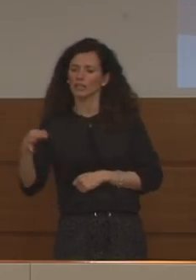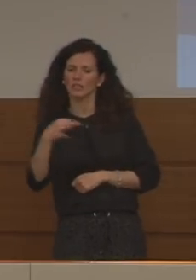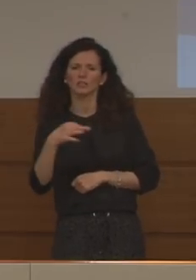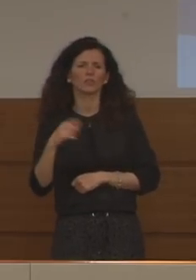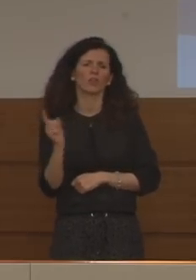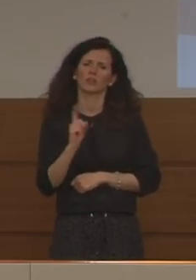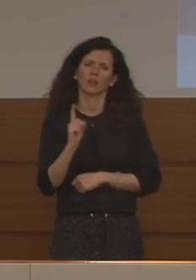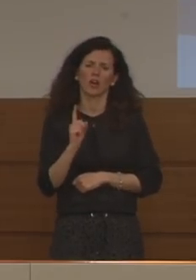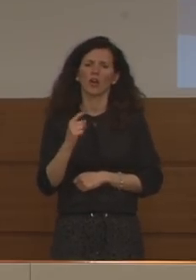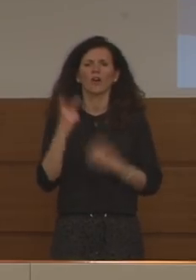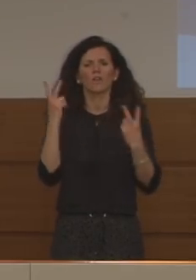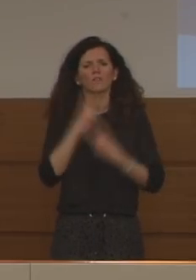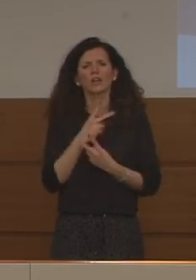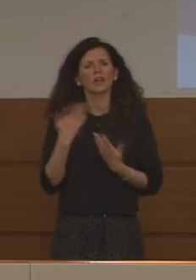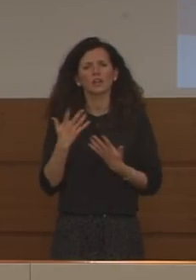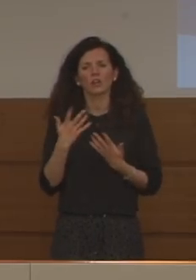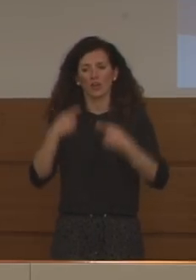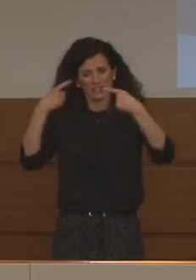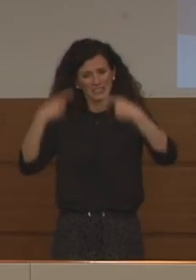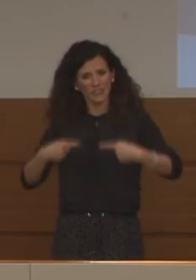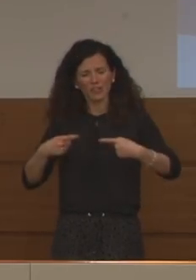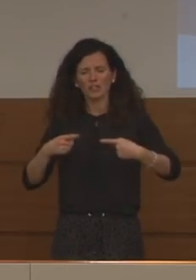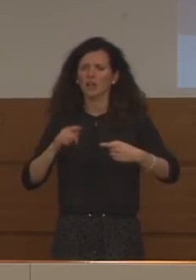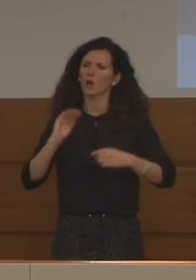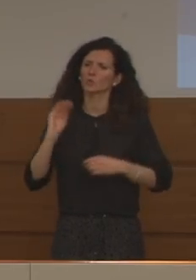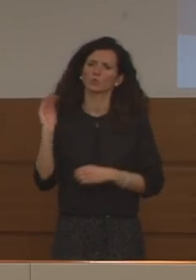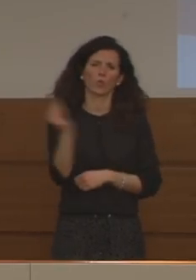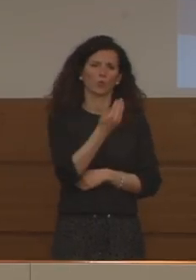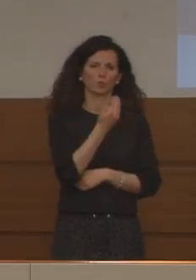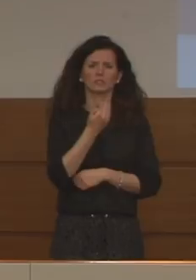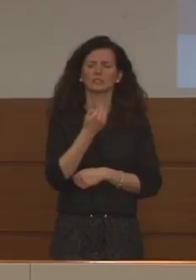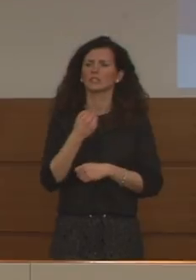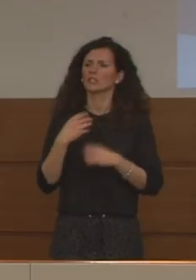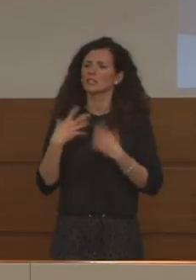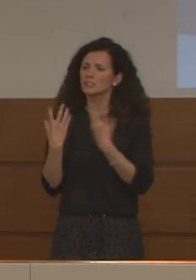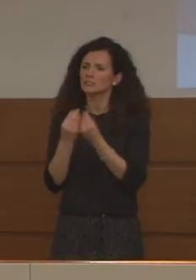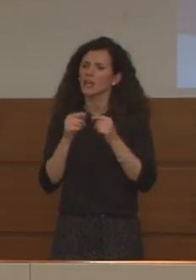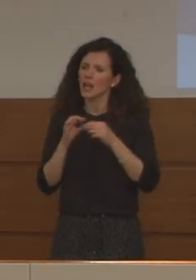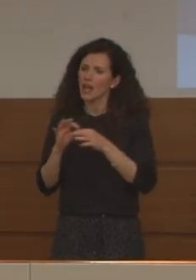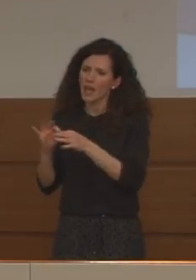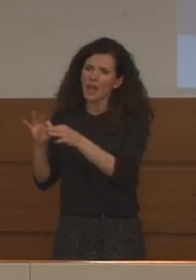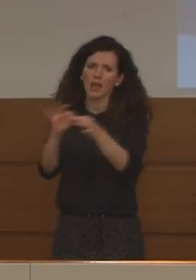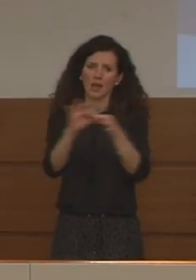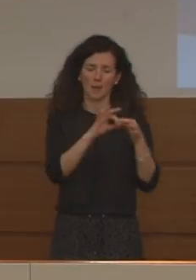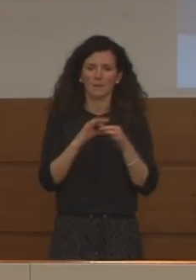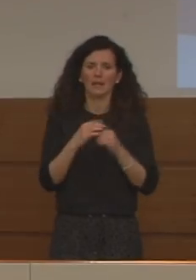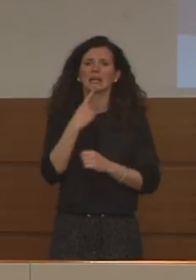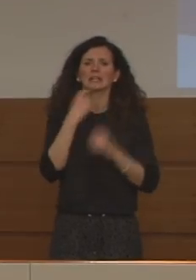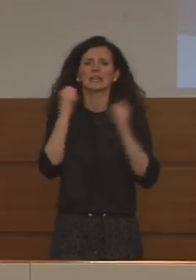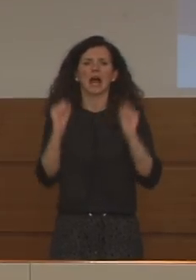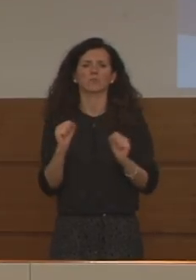stessa sfida. Chi viene da Udine, come me, chi abita a Trapani piuttosto che a